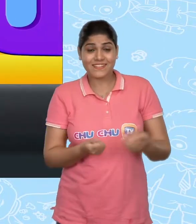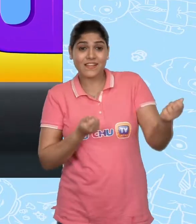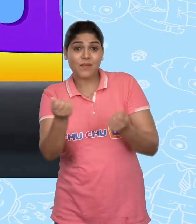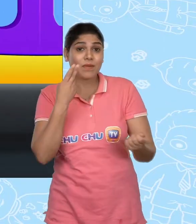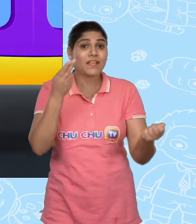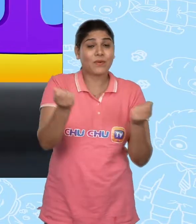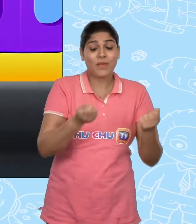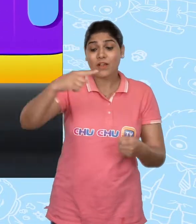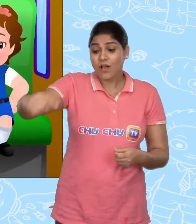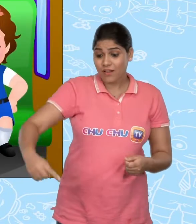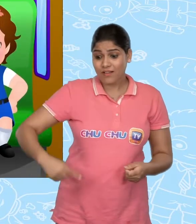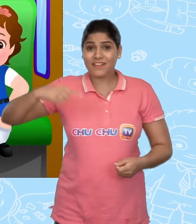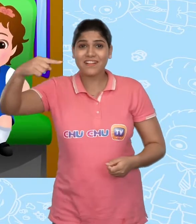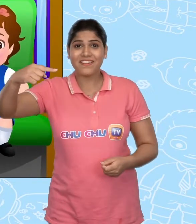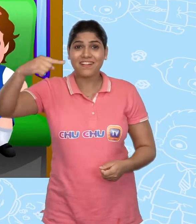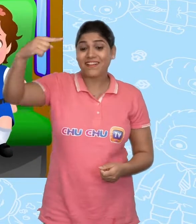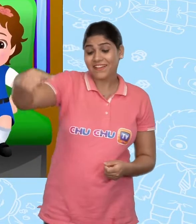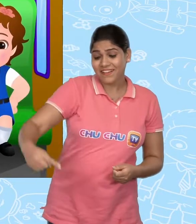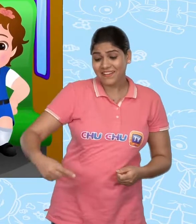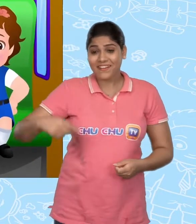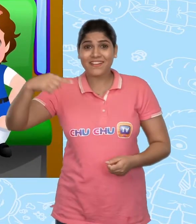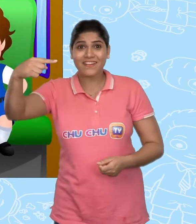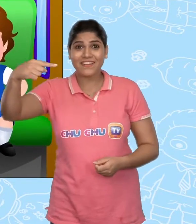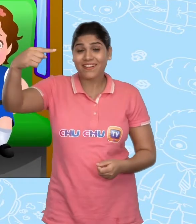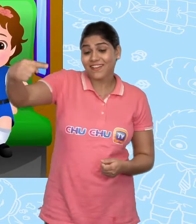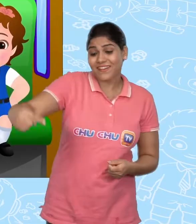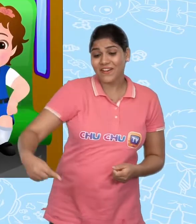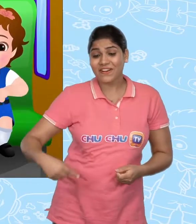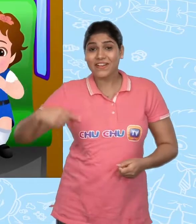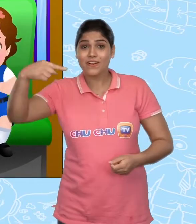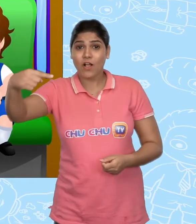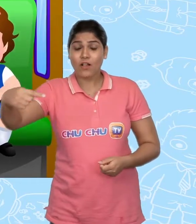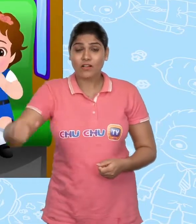बस के पहिए घुमे गोल गोल गोल गोल गोल गोल, गोल गोल गोल.